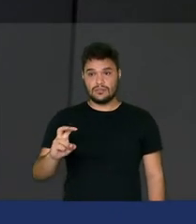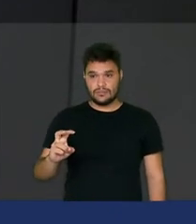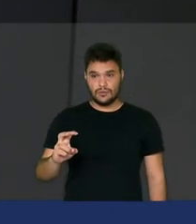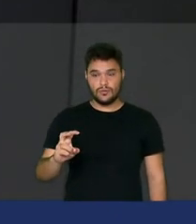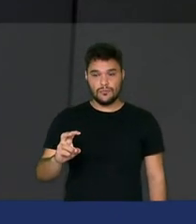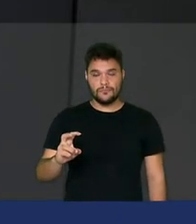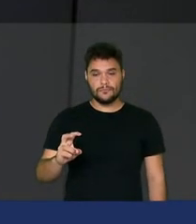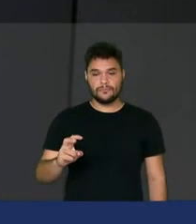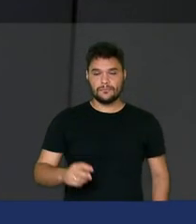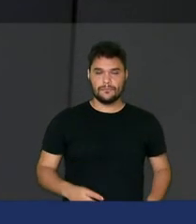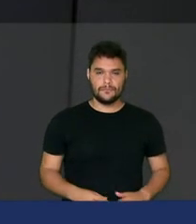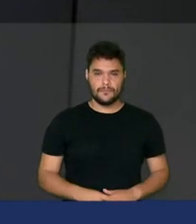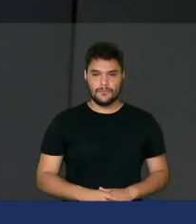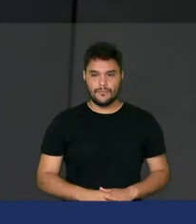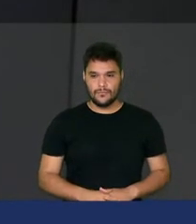CERRADA A VOTAÇÃO. SIM: 166.